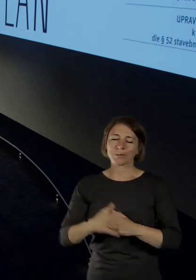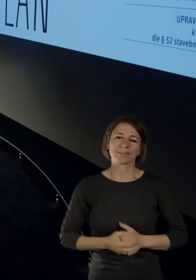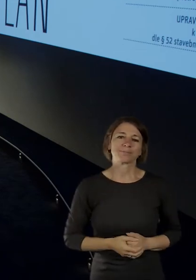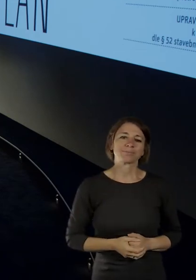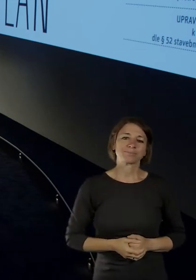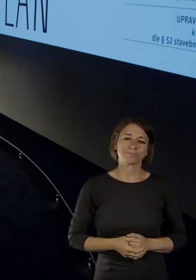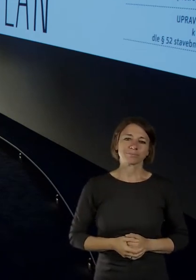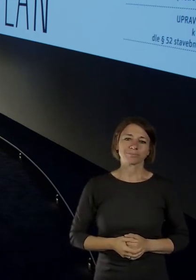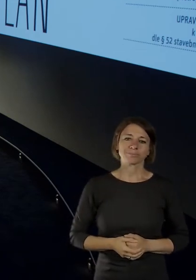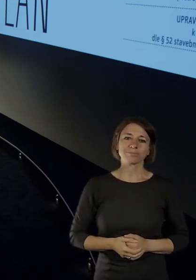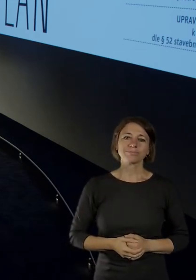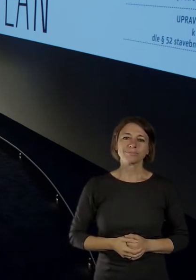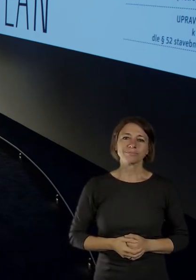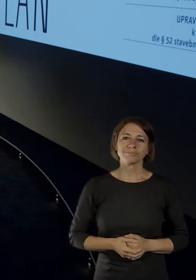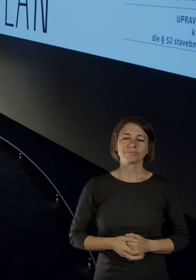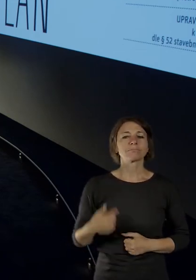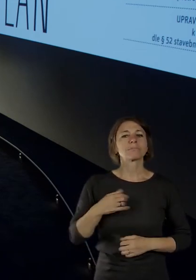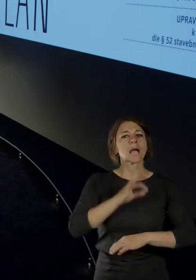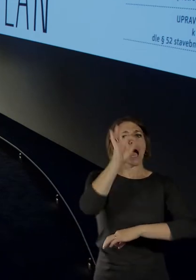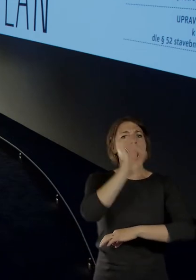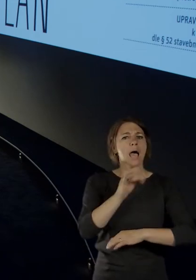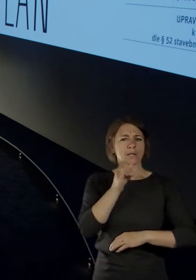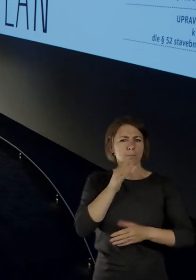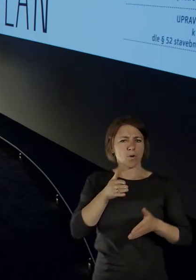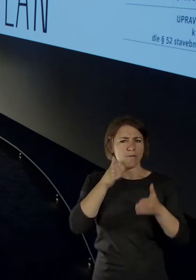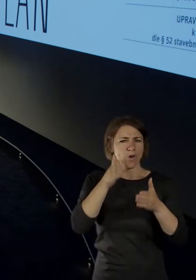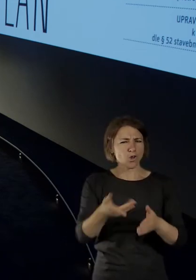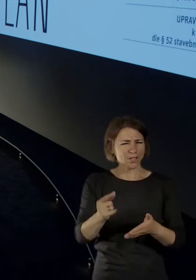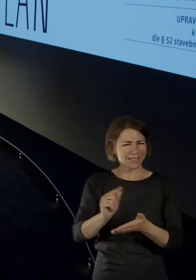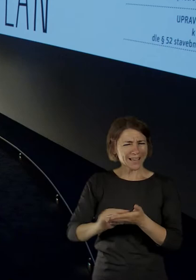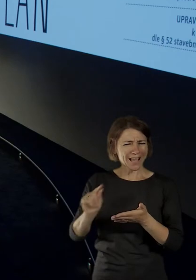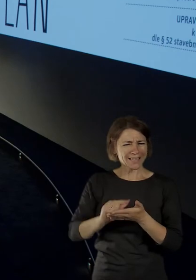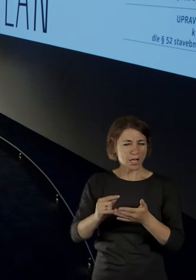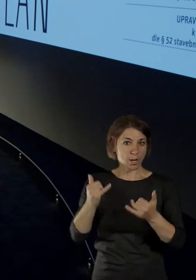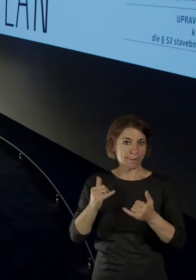Dobrý den. Já jsem architekt z kanceláře Metropolitního plánu. A mám pro vás krátkou